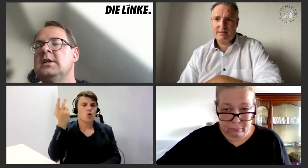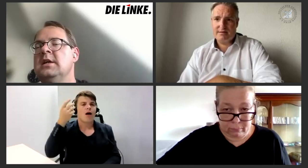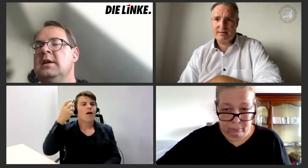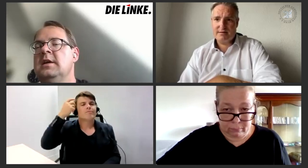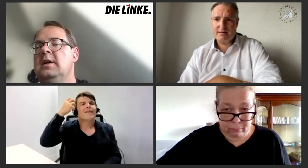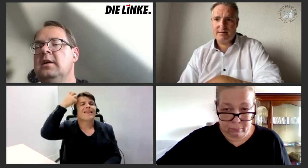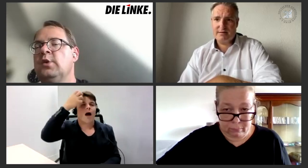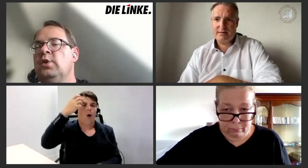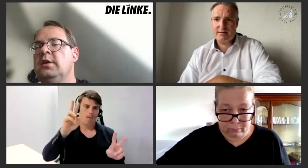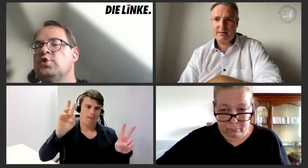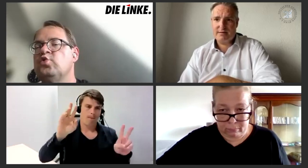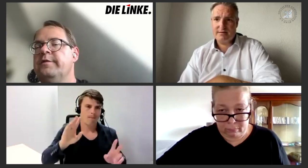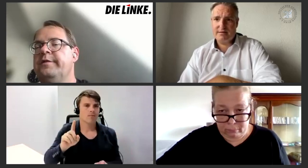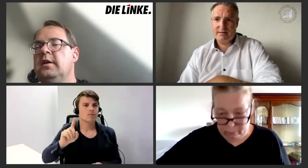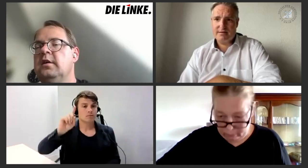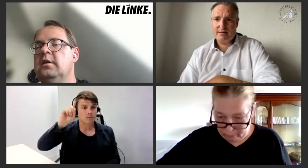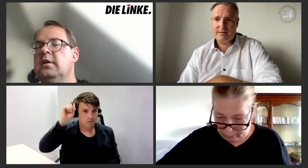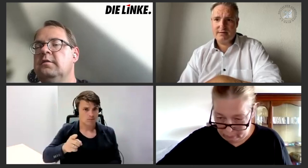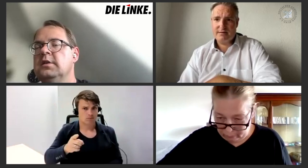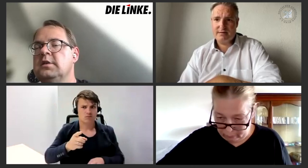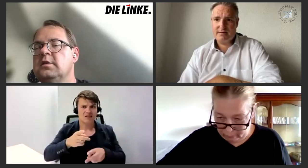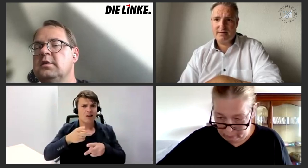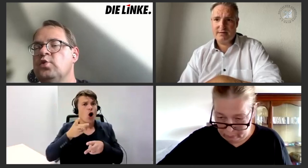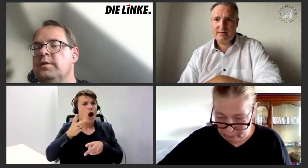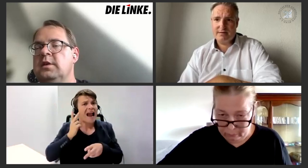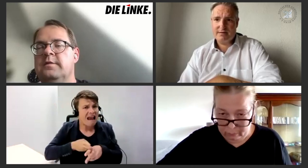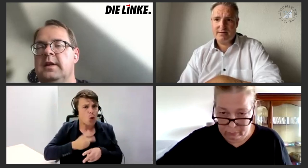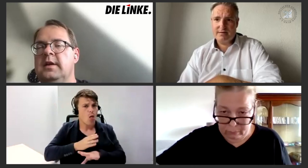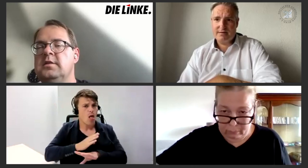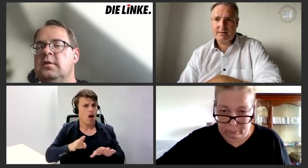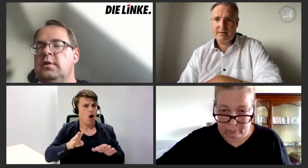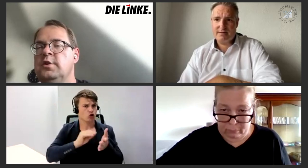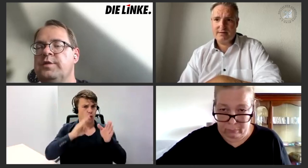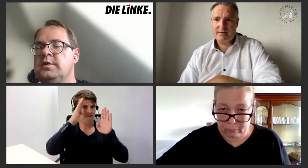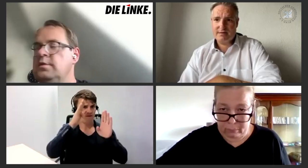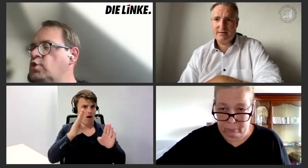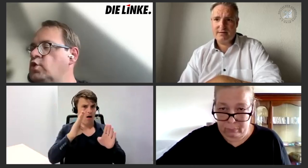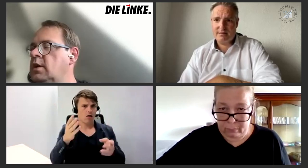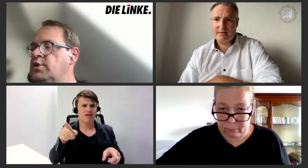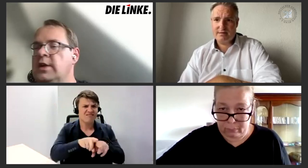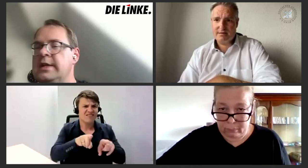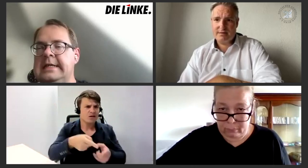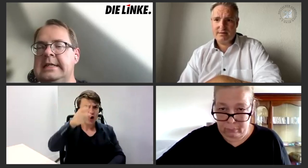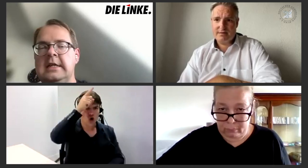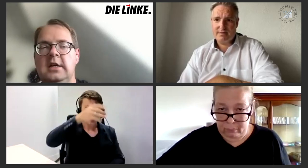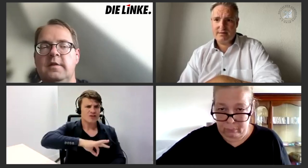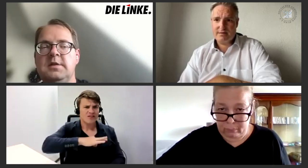als Vision zunächst reguläres Schulfach wird, so wie vielleicht deutsch, französisch, englisch